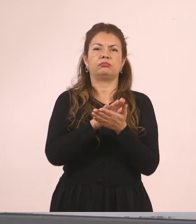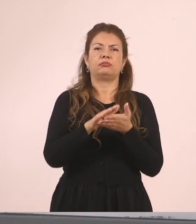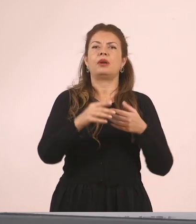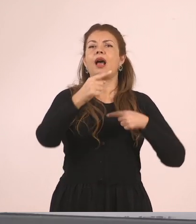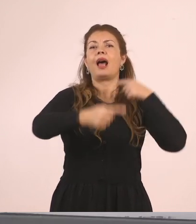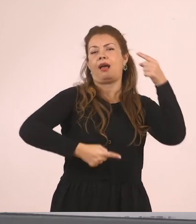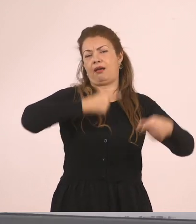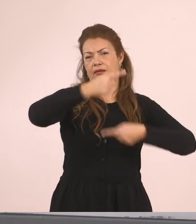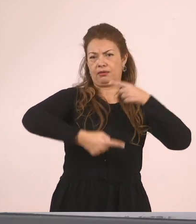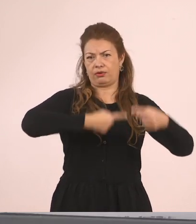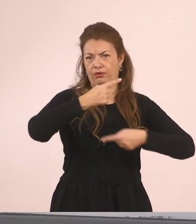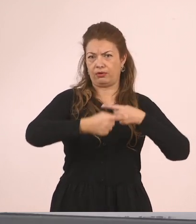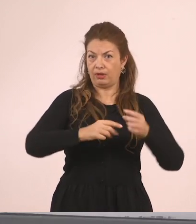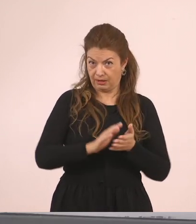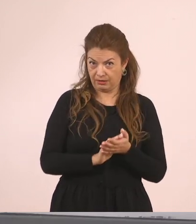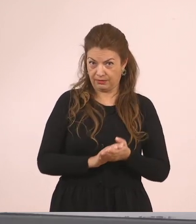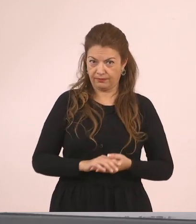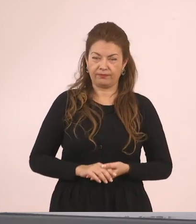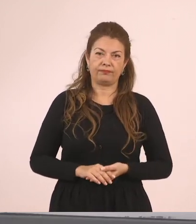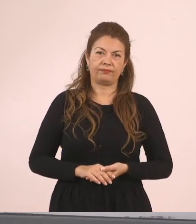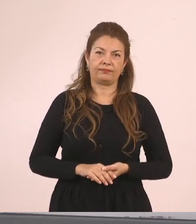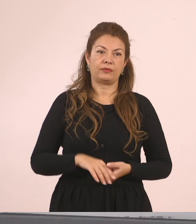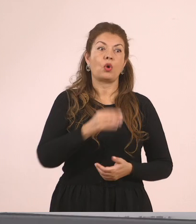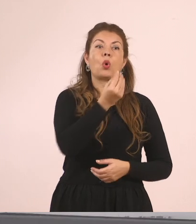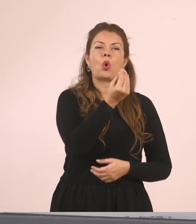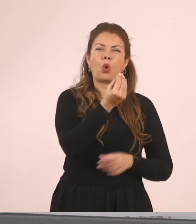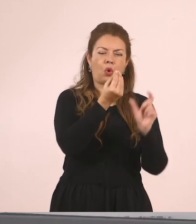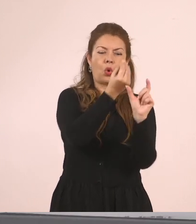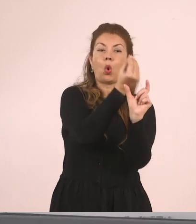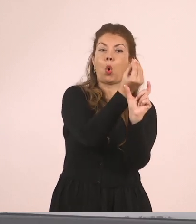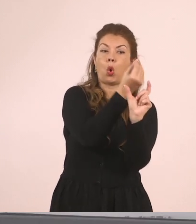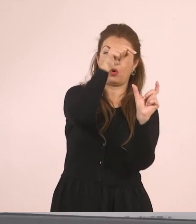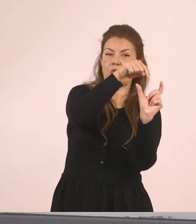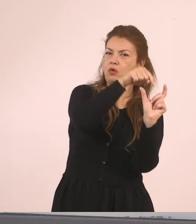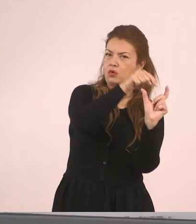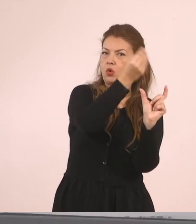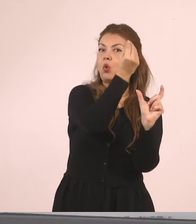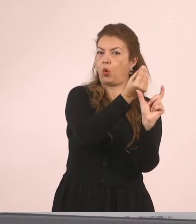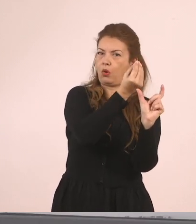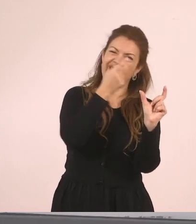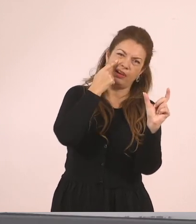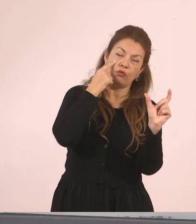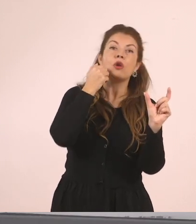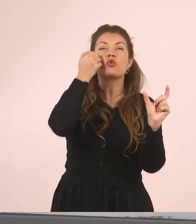Θα γράψω μόνο το πρώτο ω με κόκκινο γιατί θέλω κάτι να δούμε. Ανακυκλώνω.